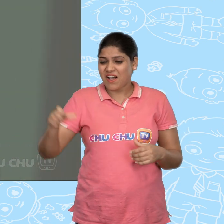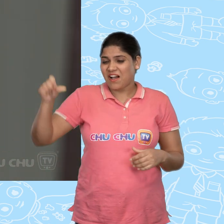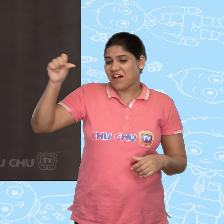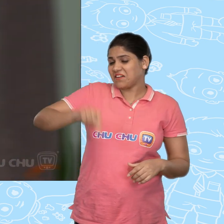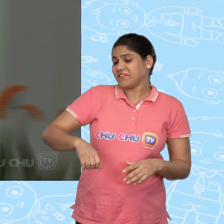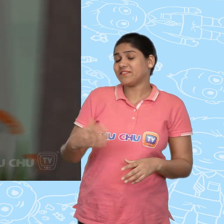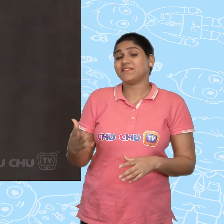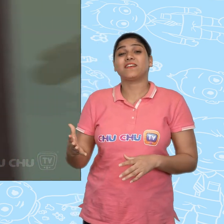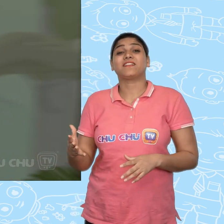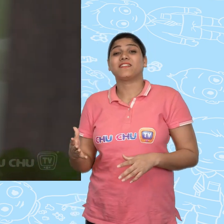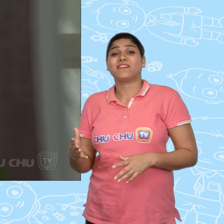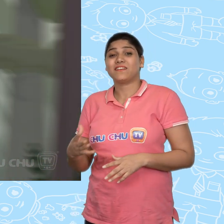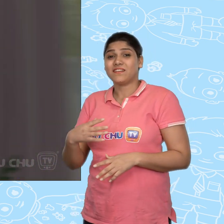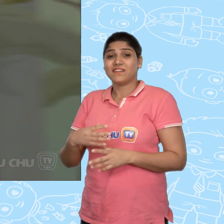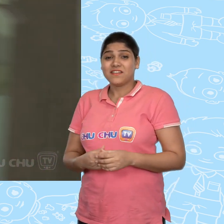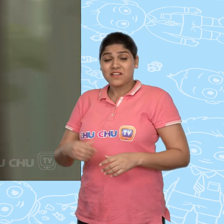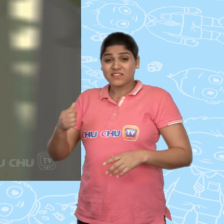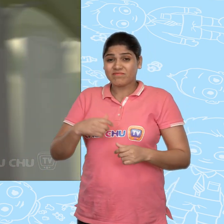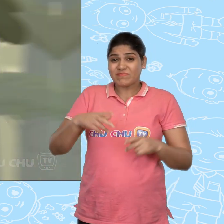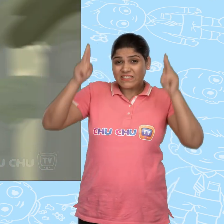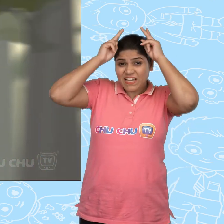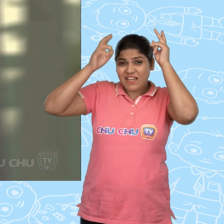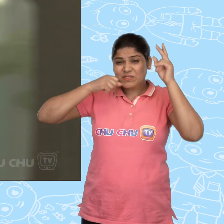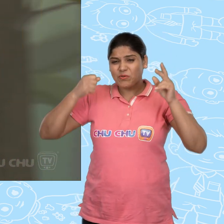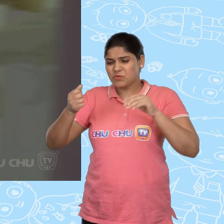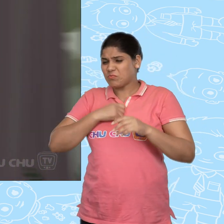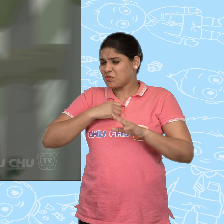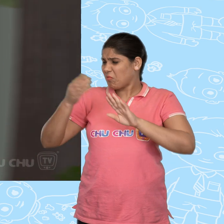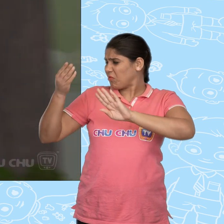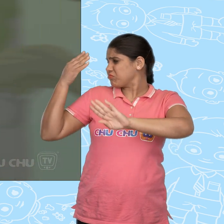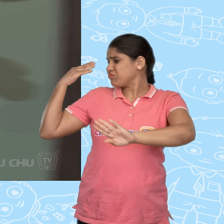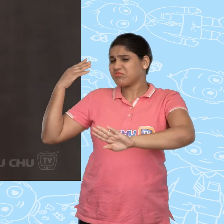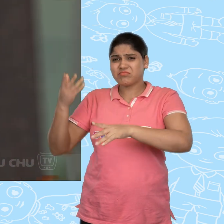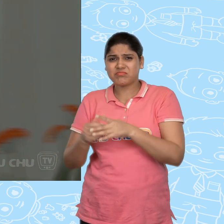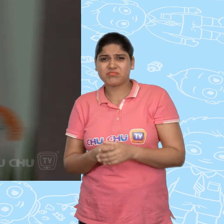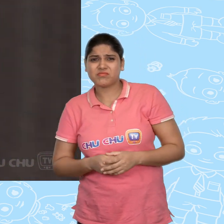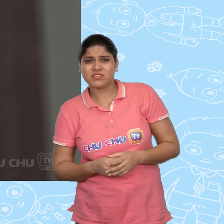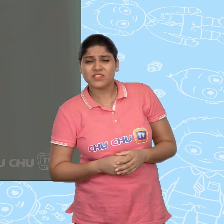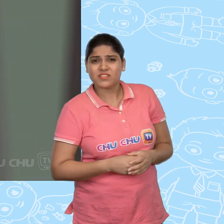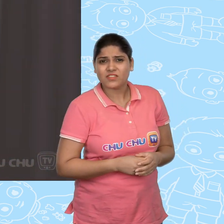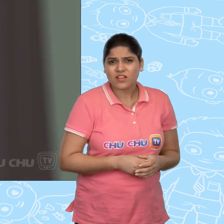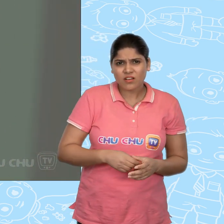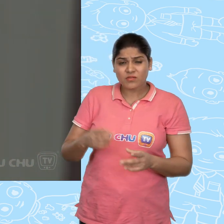मै हार ही नहीं सकता. खरगोश मेरे से बहुत पीछे है. हह?